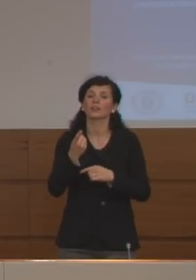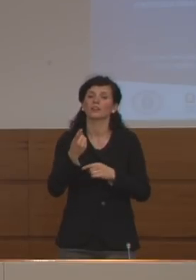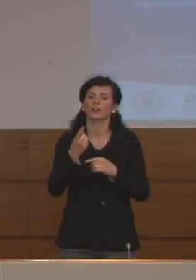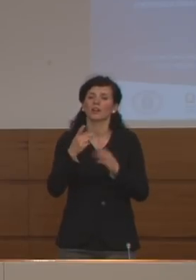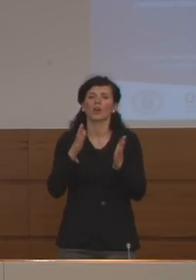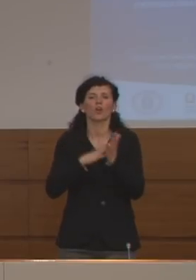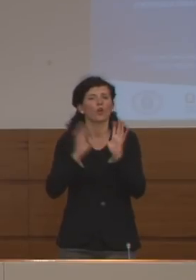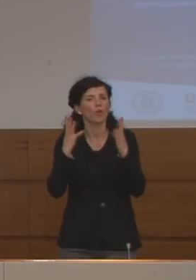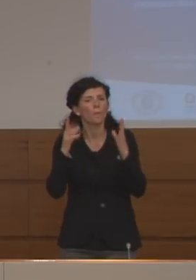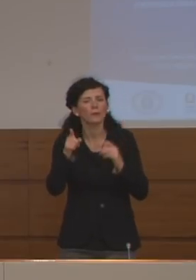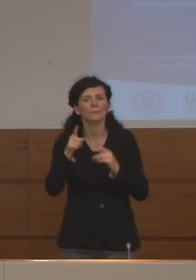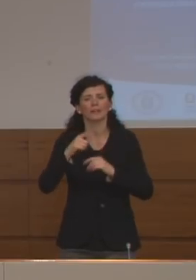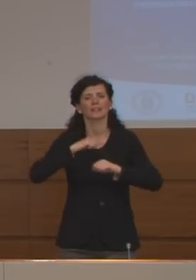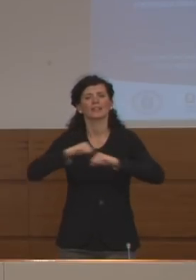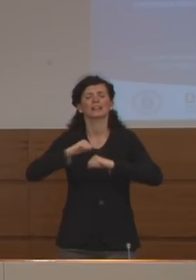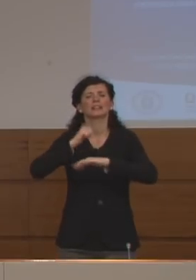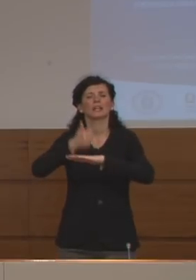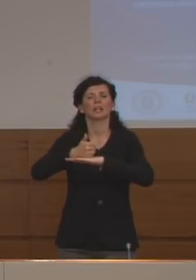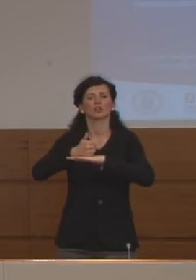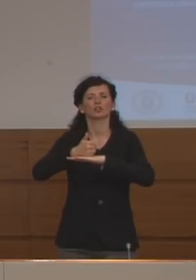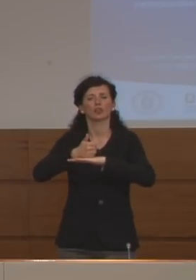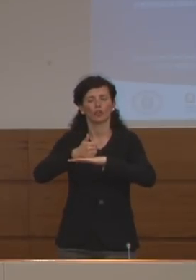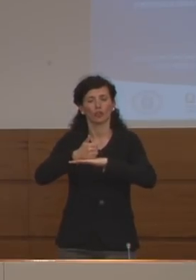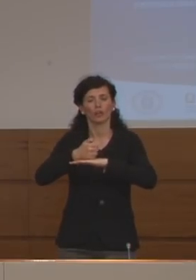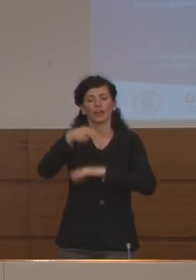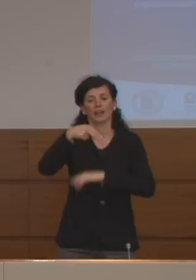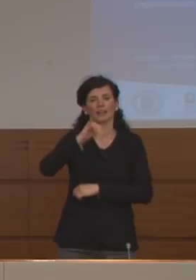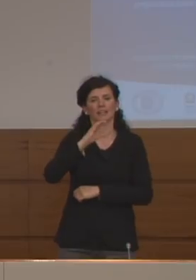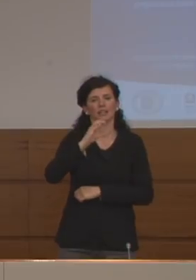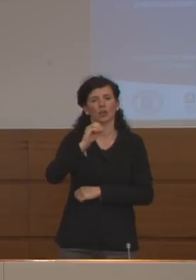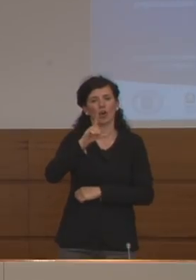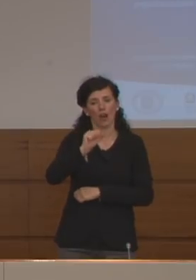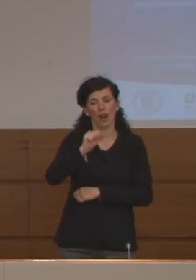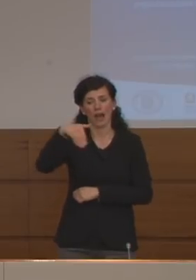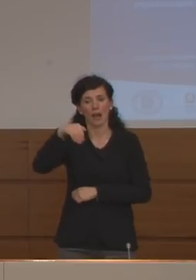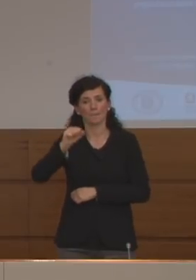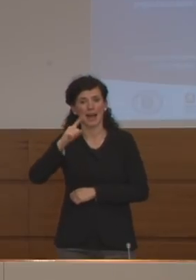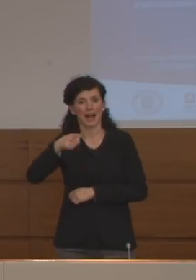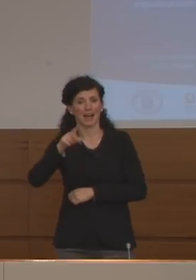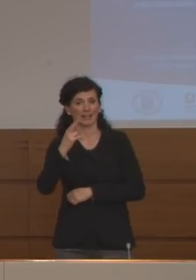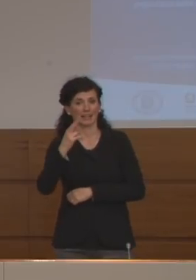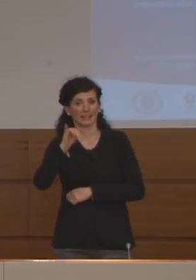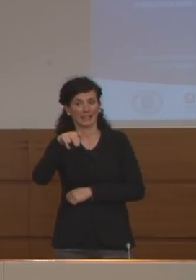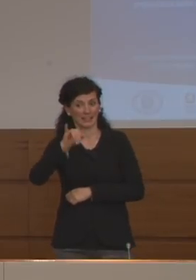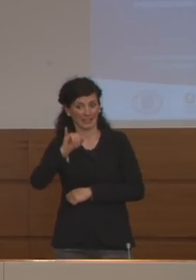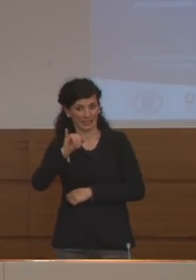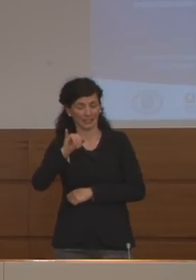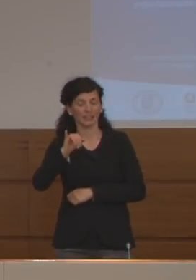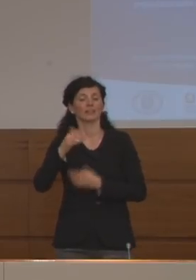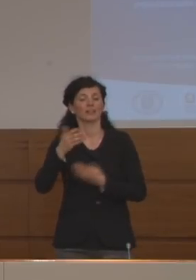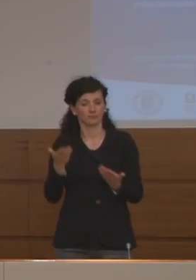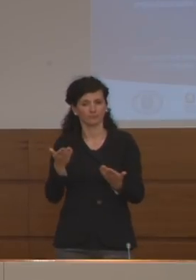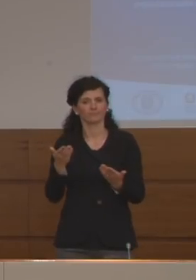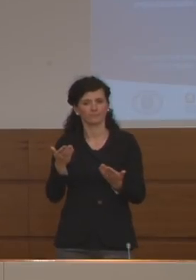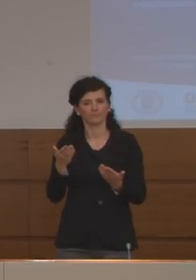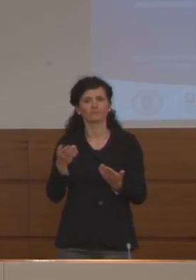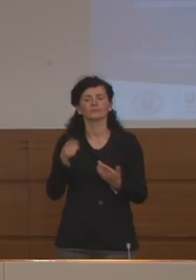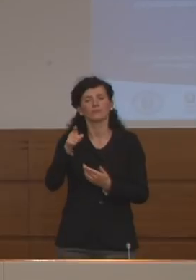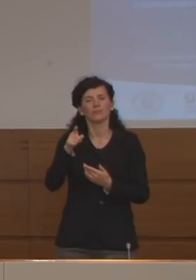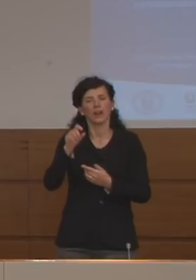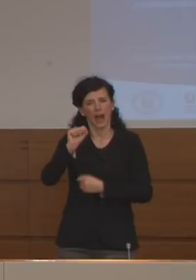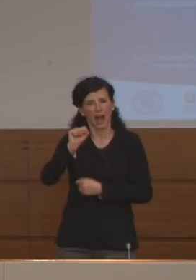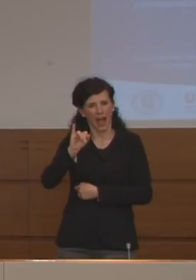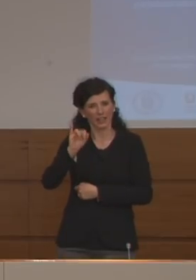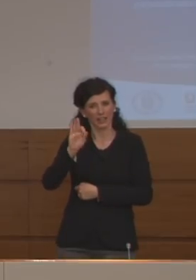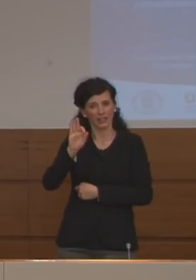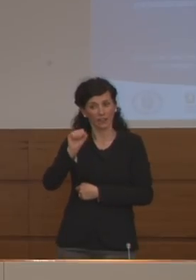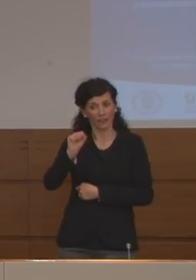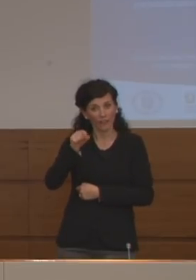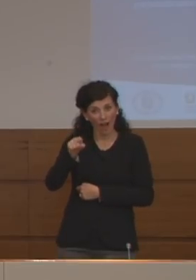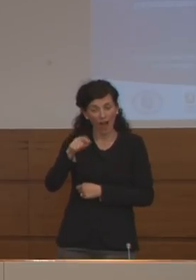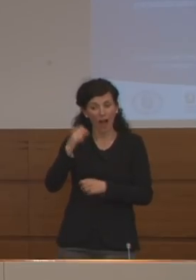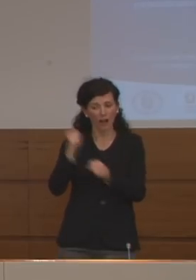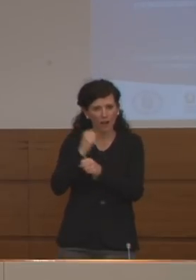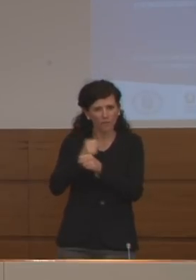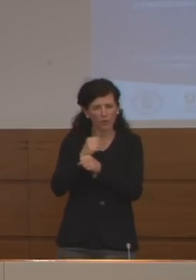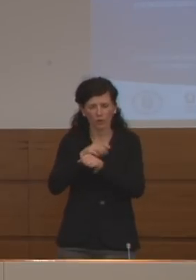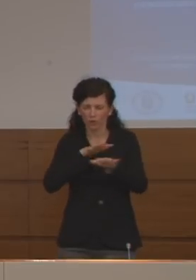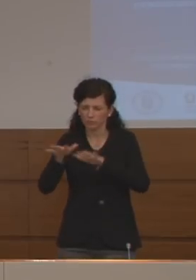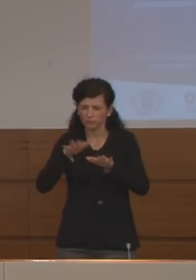personale, come il Dottor Nicola Magrini. AIFA ha valutato 70 protocolli,